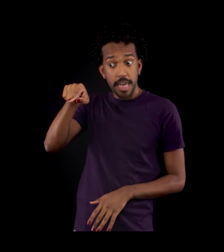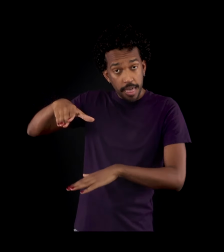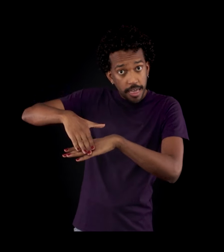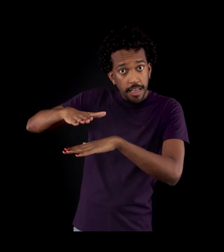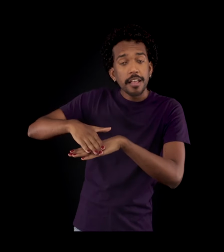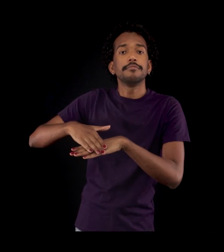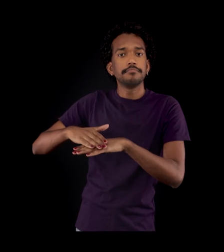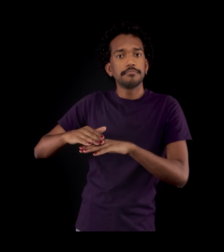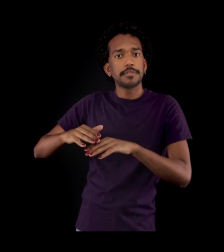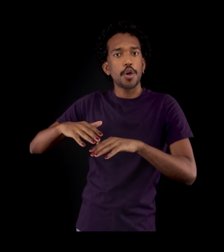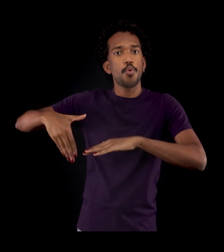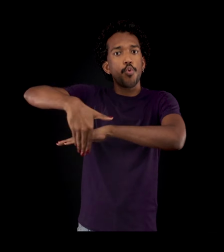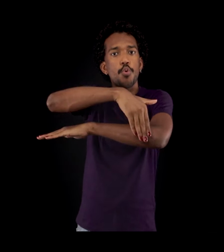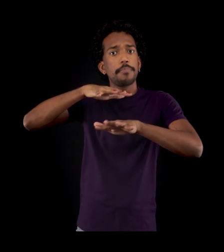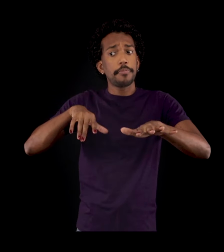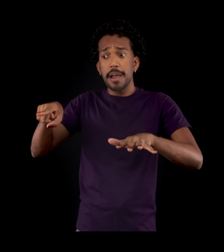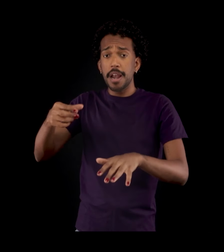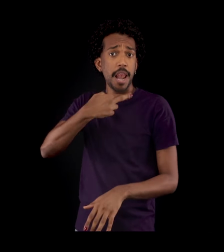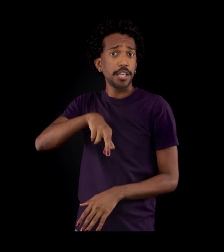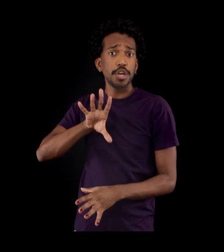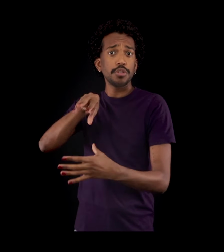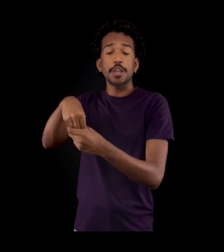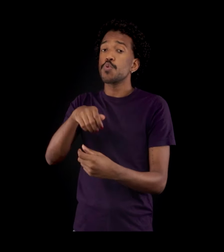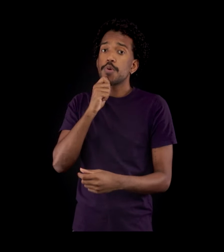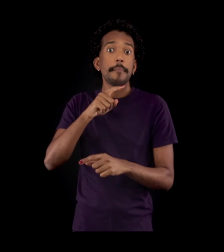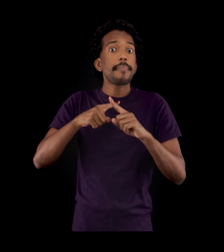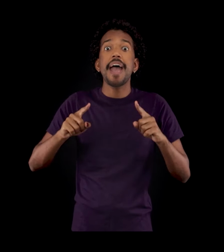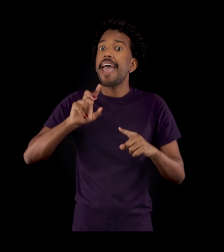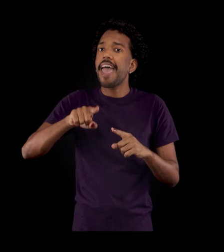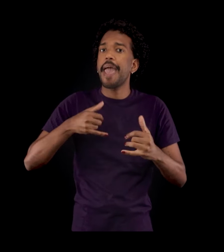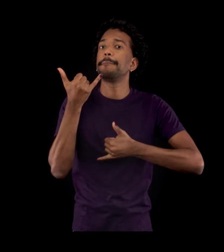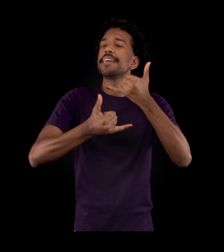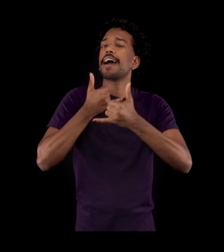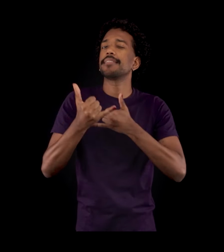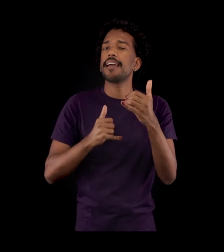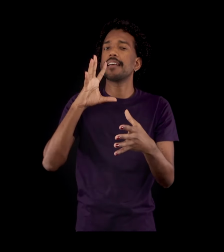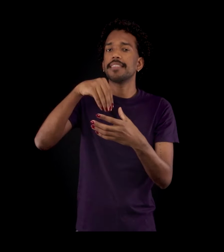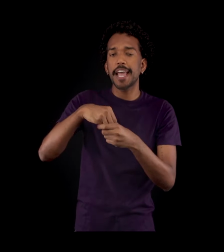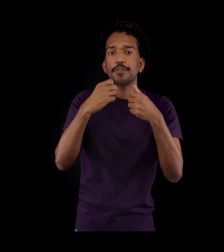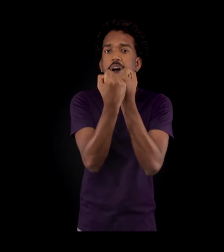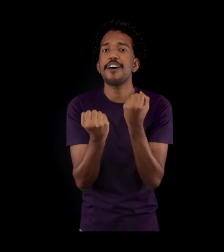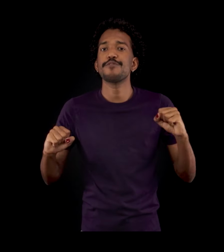o primeiro, é ele que coloca na rua. Não é da religião, mas da brincadeira dos afoxés,